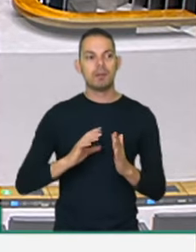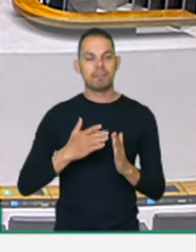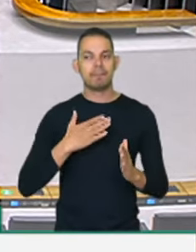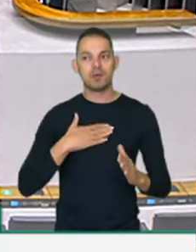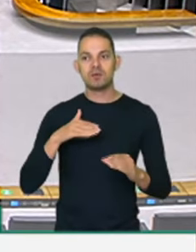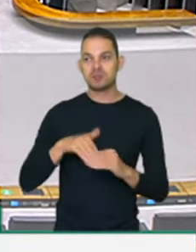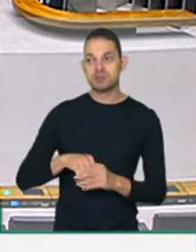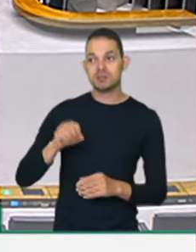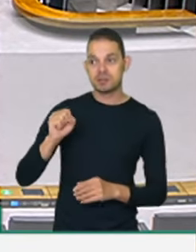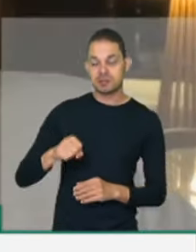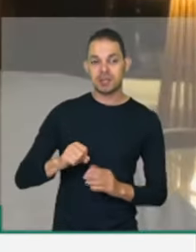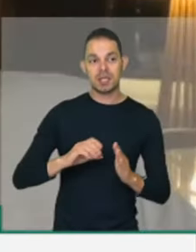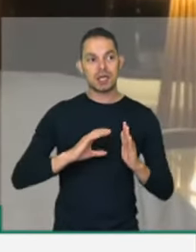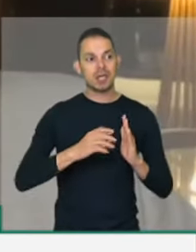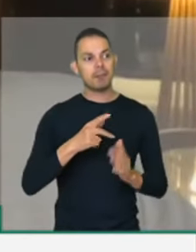[PRESIDENTE]: COMO